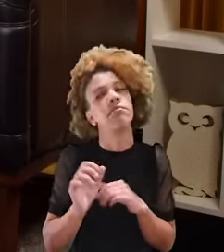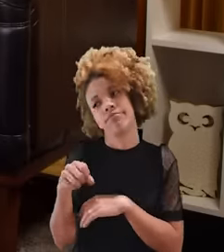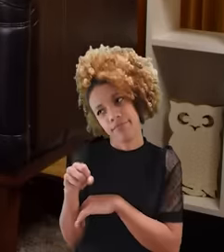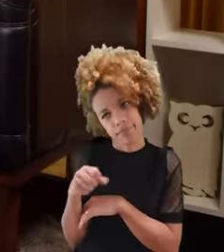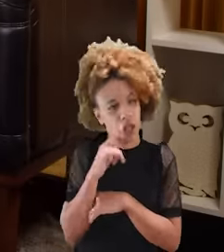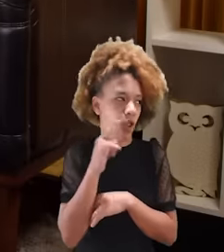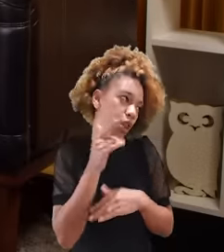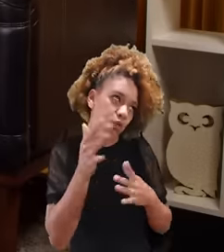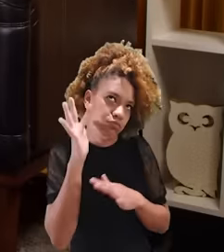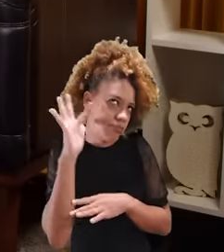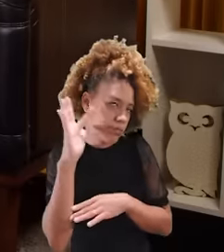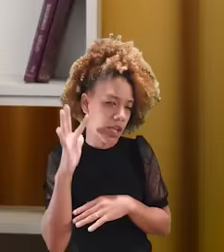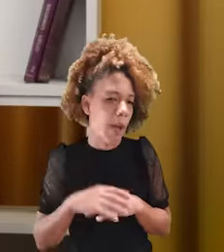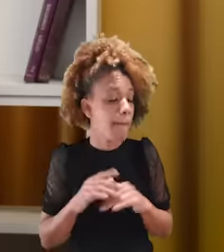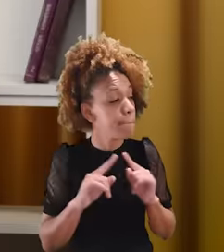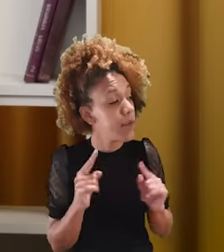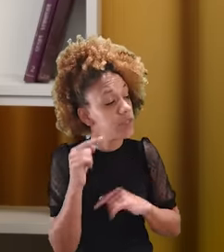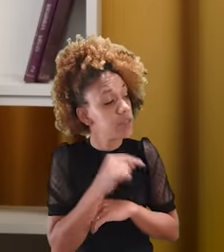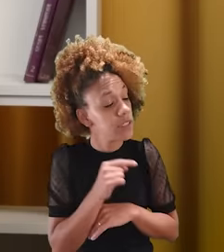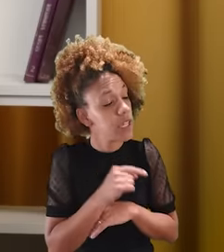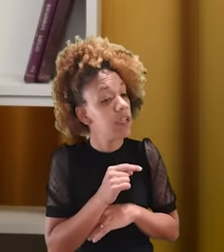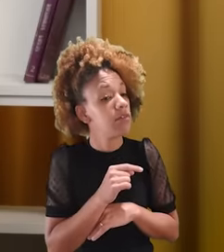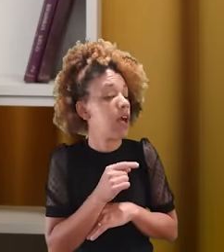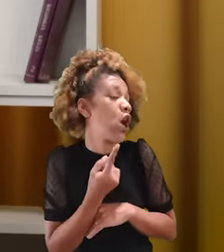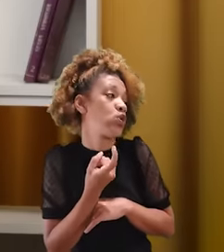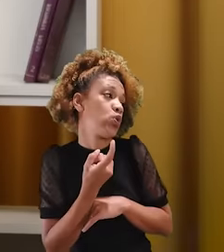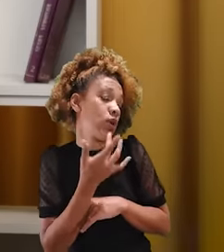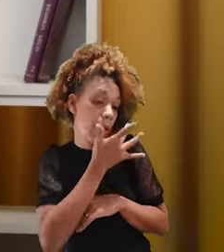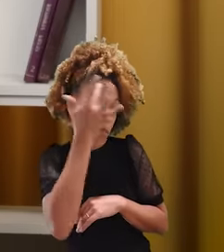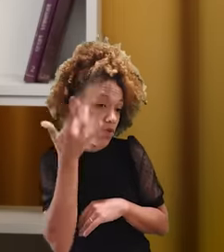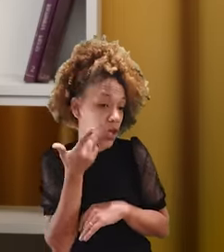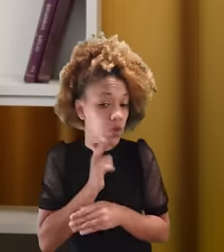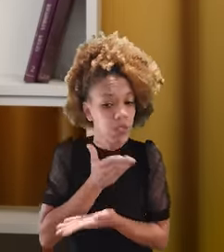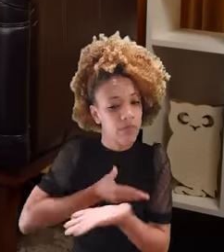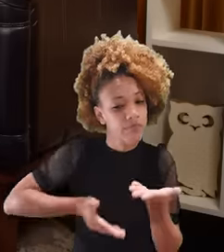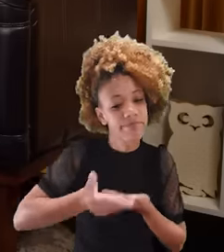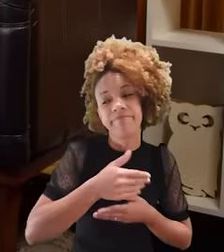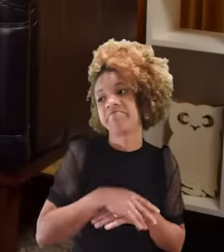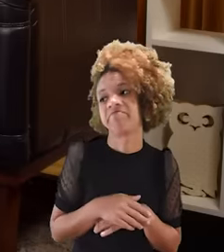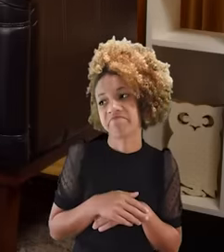te jogar uma parada oba você talvez seja uma das únicas pessoas que consegue fazer isso top tu já